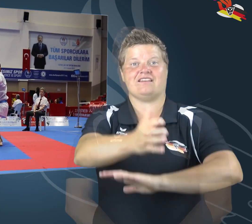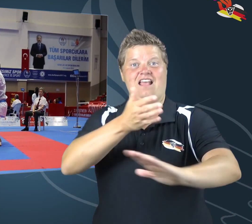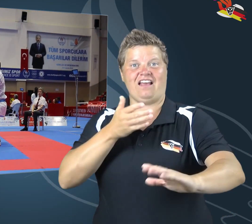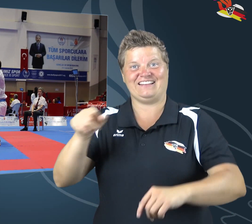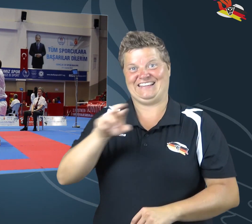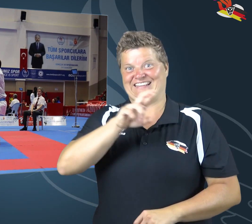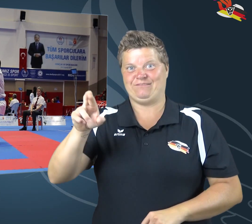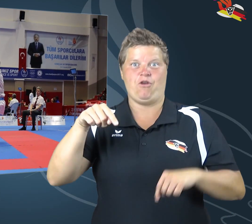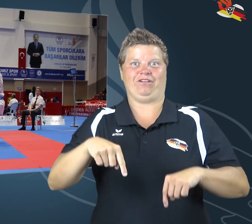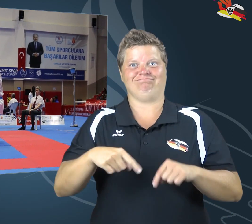Karate Kata Einzel der Herren Dr. Christoph Rieck stand im Achtelfinale